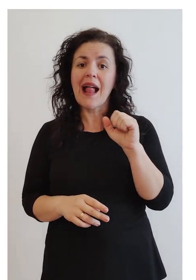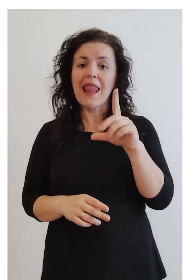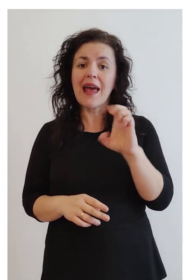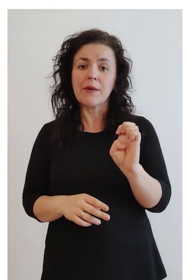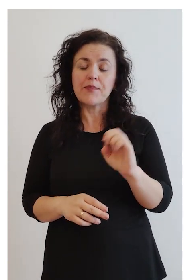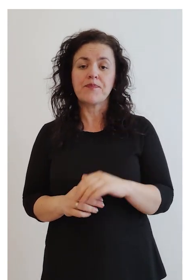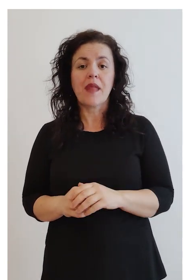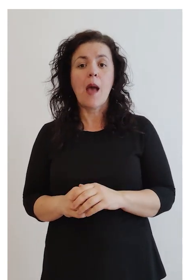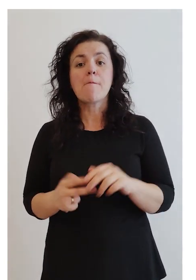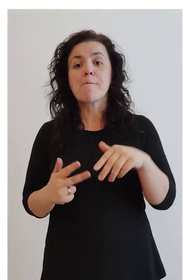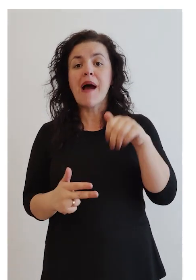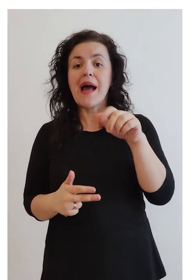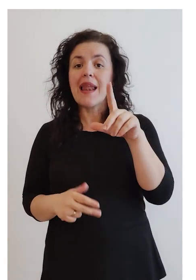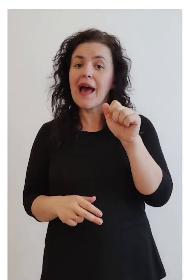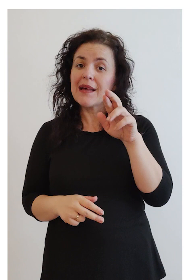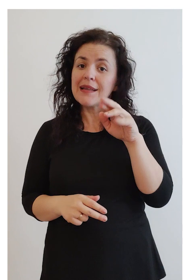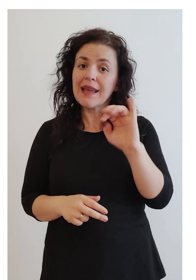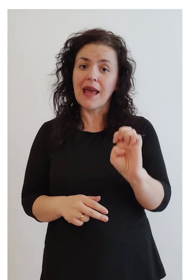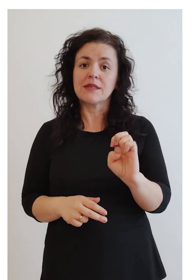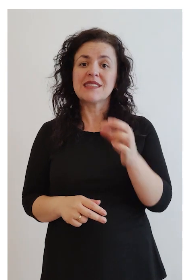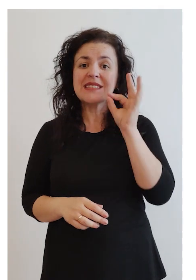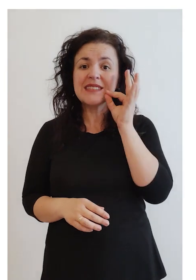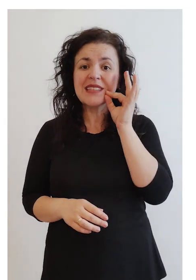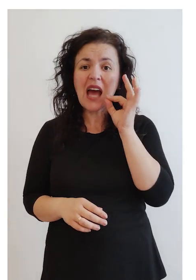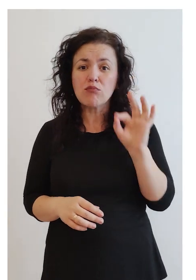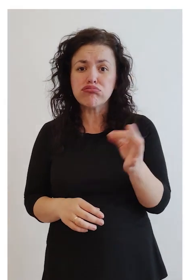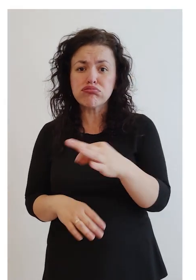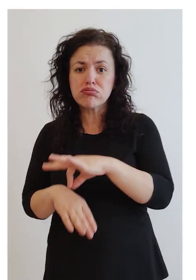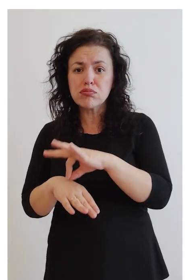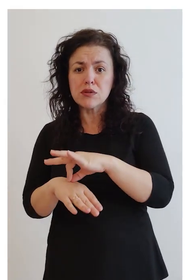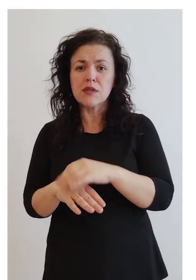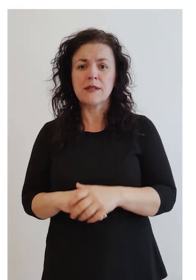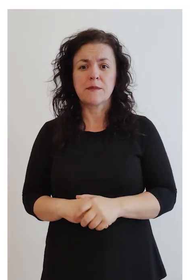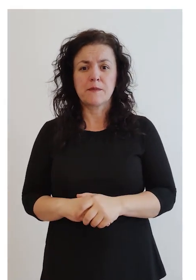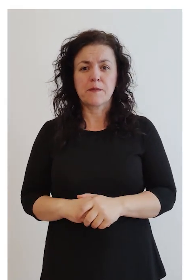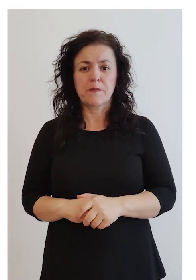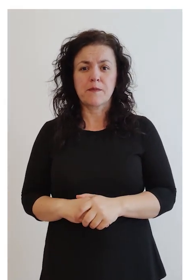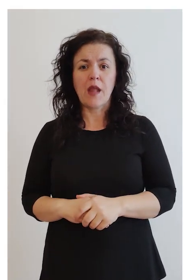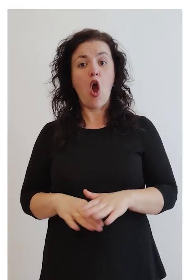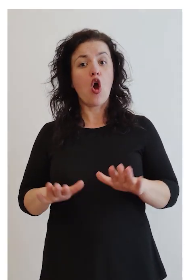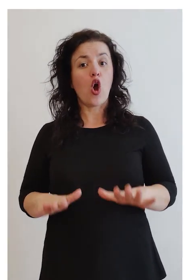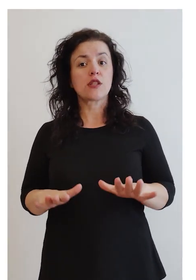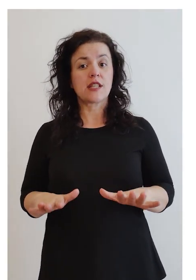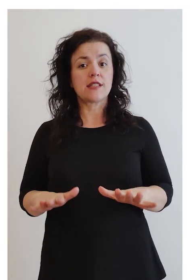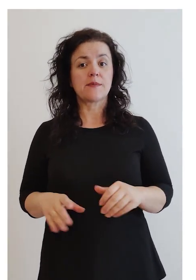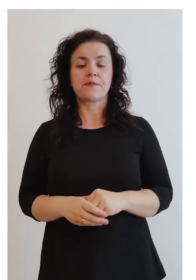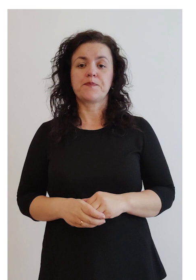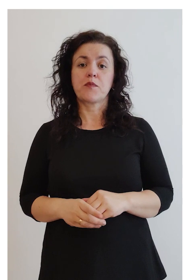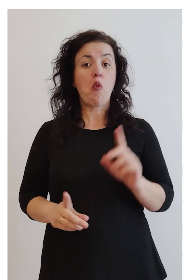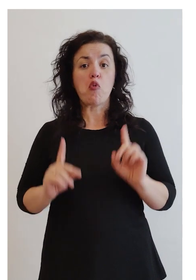Condiții Uneori, o călătorie este necesară pentru tratarea unei afecțiuni de către un specialist.